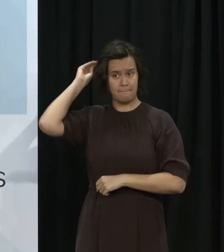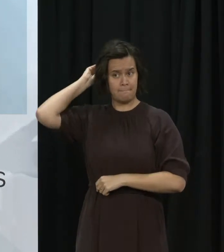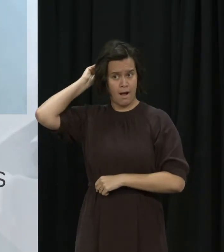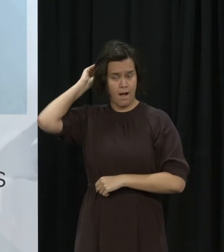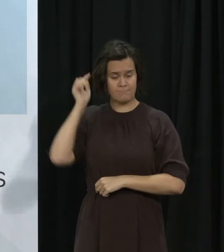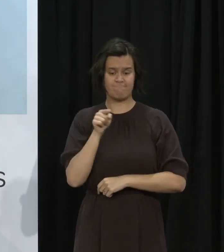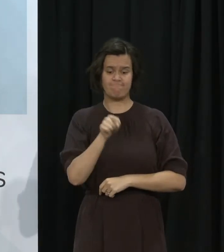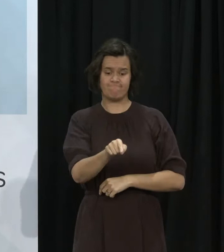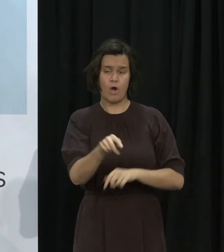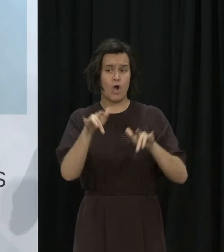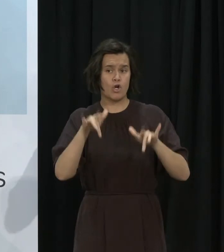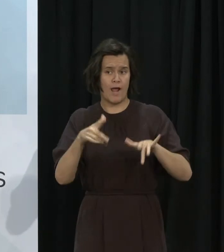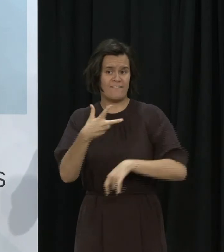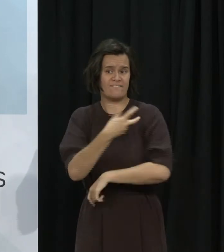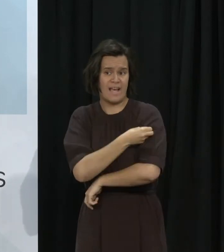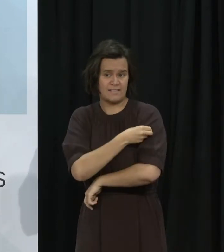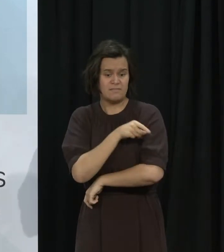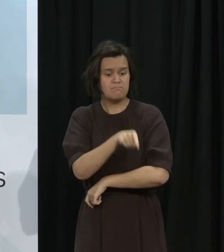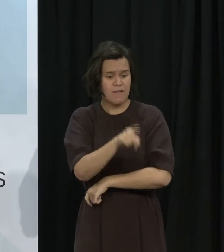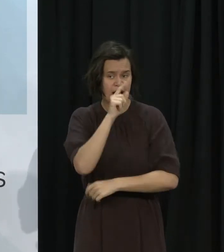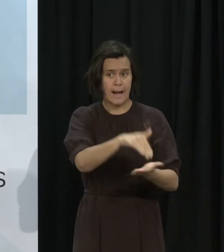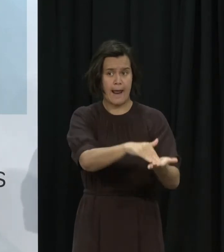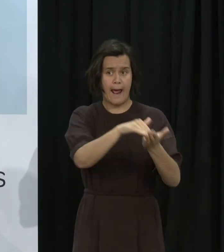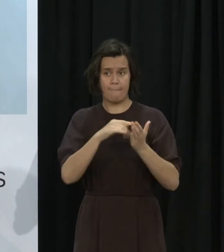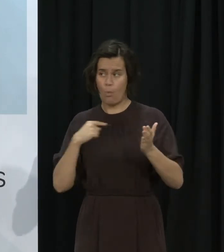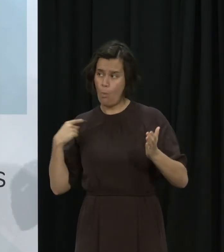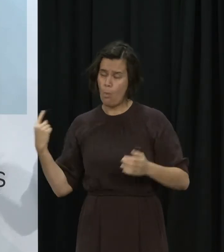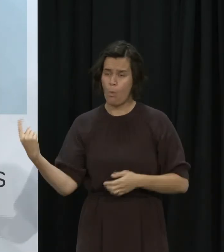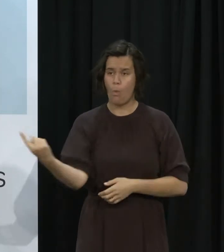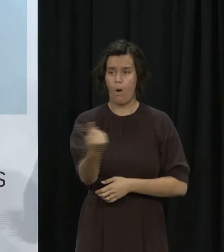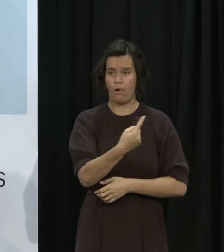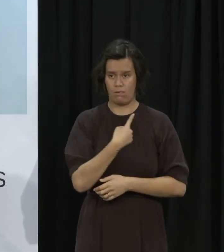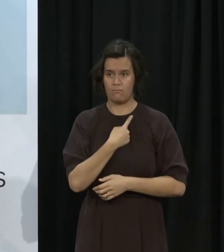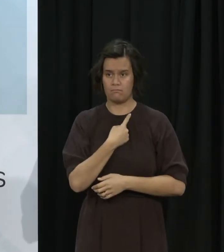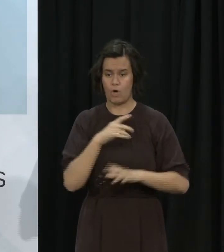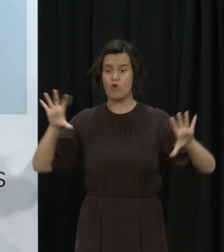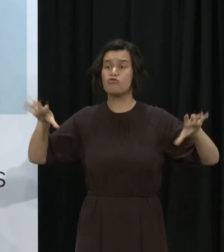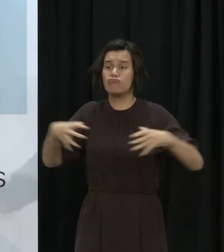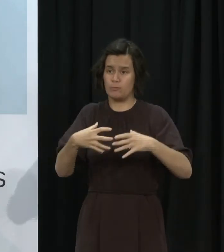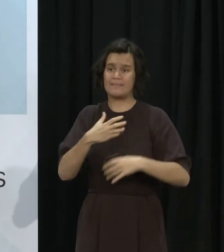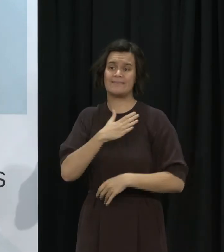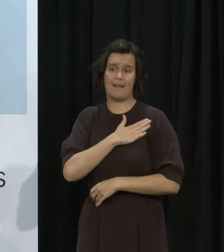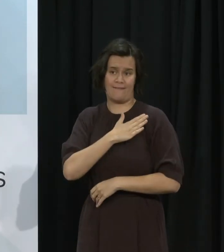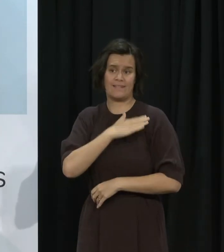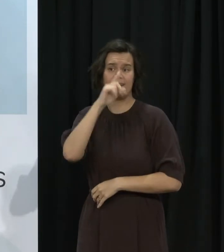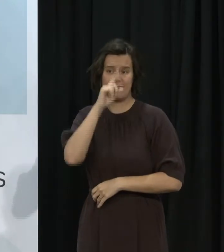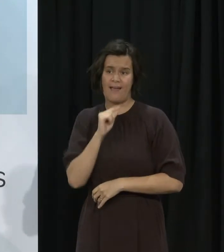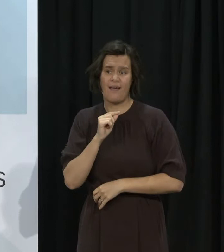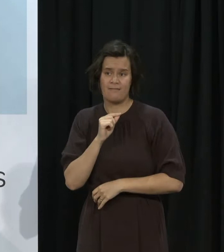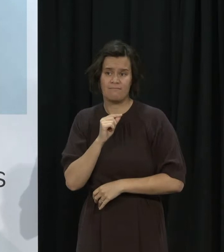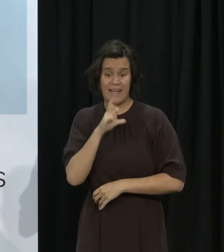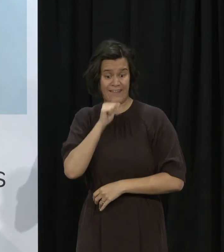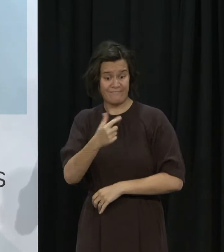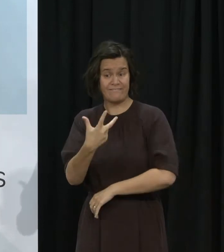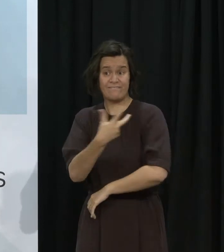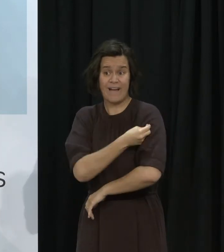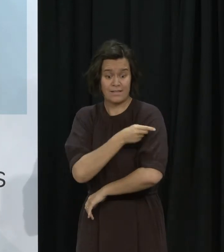Ahakoa ko te werohanga mo nga tamariki ka waiho hei whiringa ma nga maatua, Kaore au e kaha ki te korero i runga i nga painga o taatau te haumaru tahi